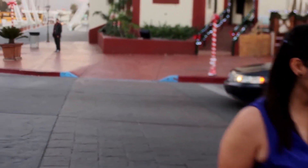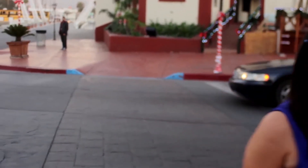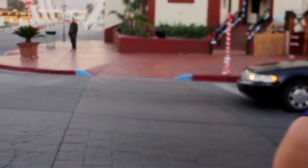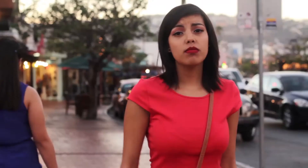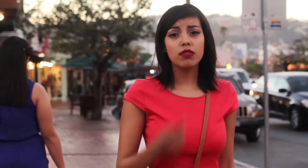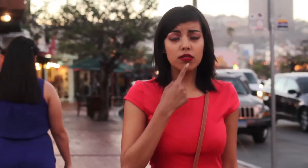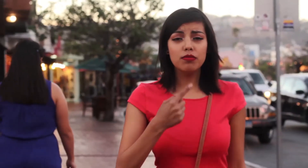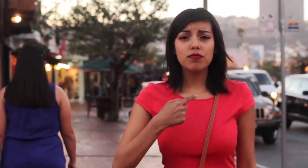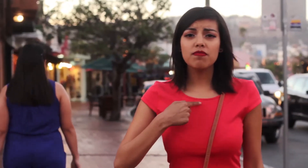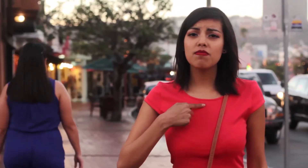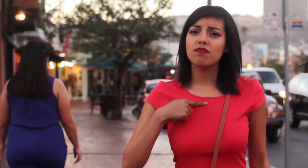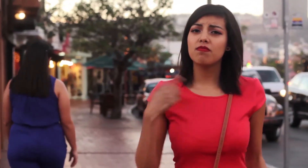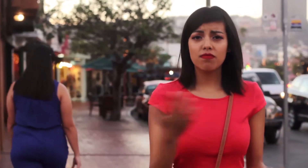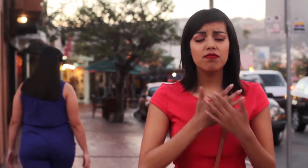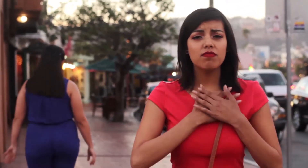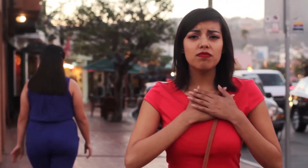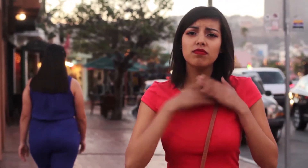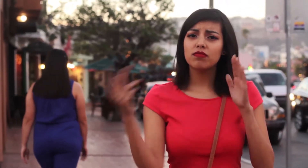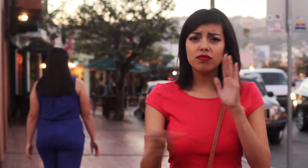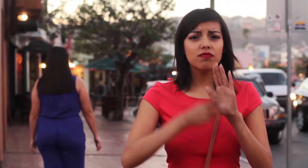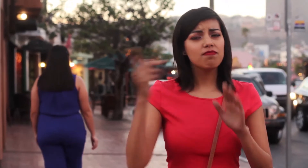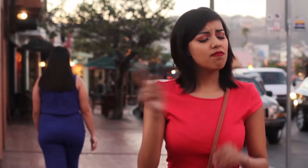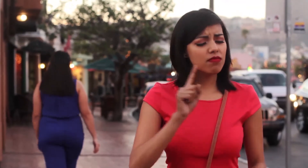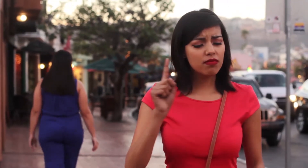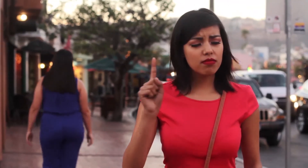no me vuelvas a decir que tú me quieres